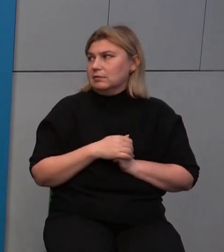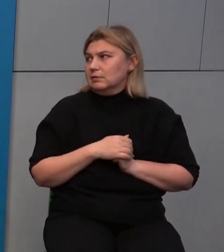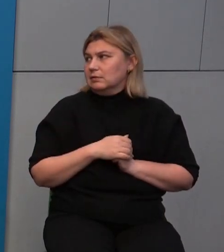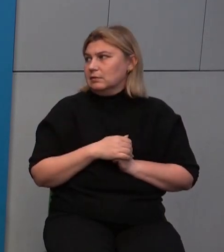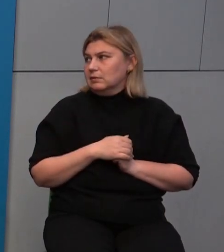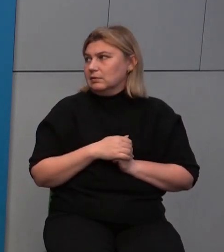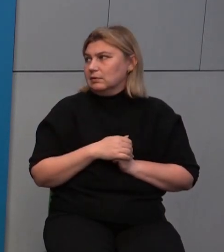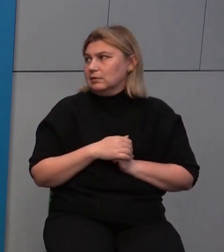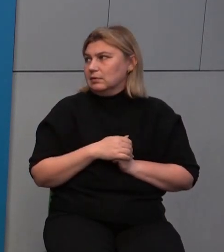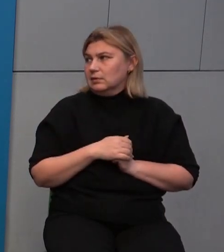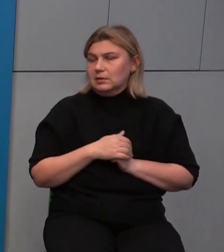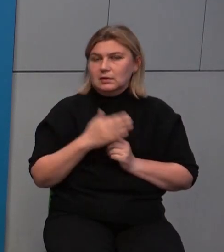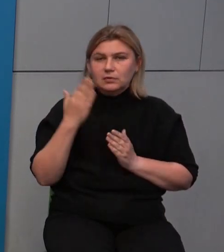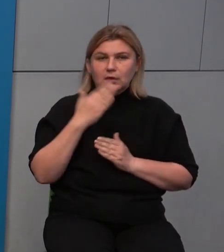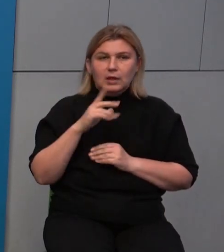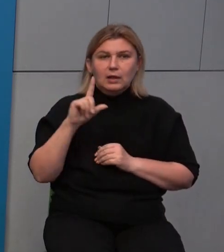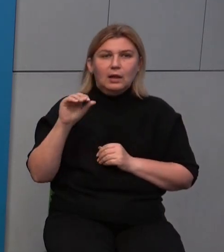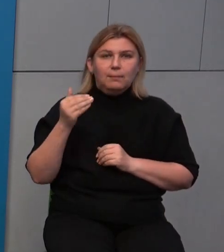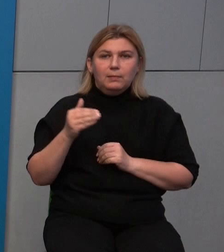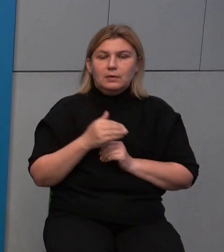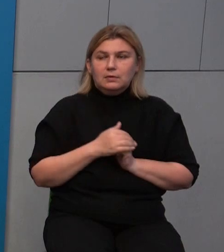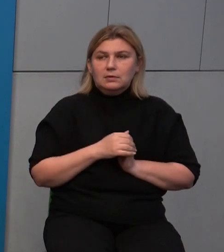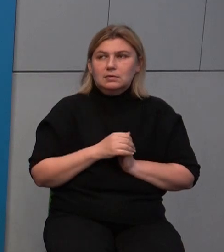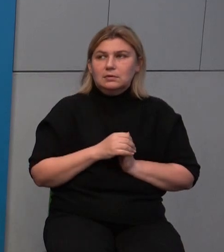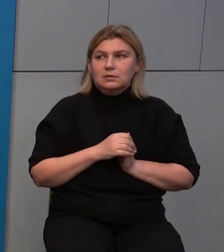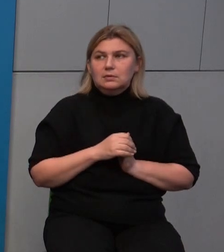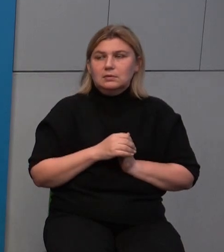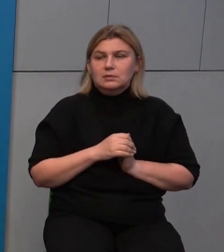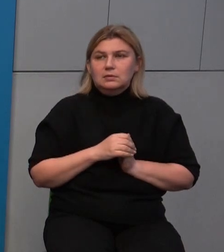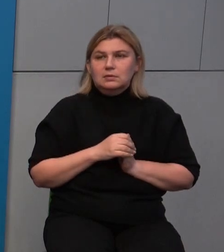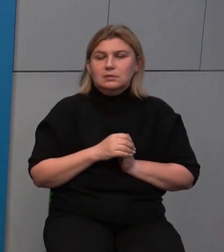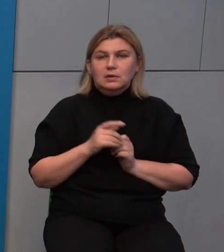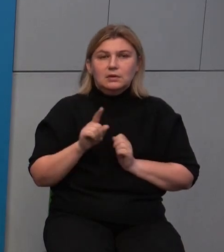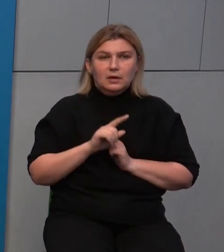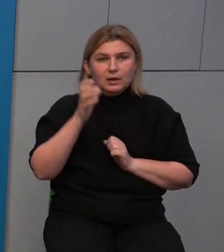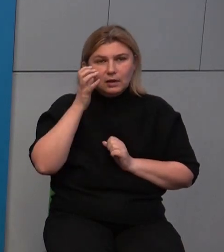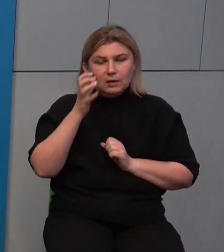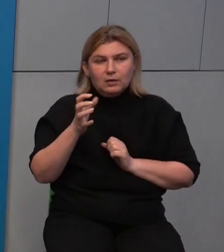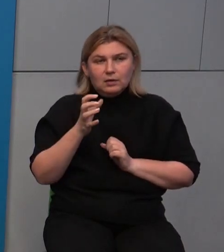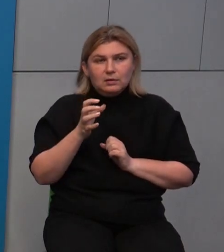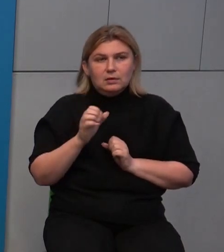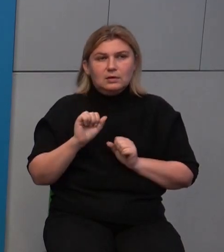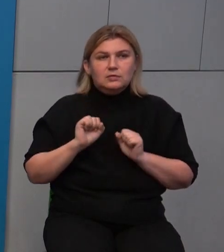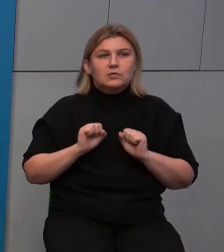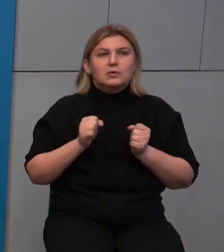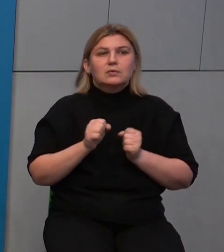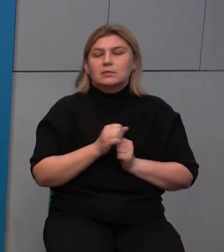czytelników Lema, tak ich nazwijmy, ale też właśnie twórców czy działaczy rozmaitych.